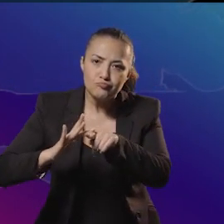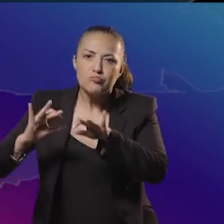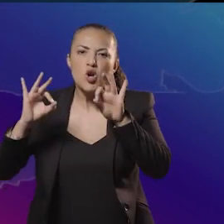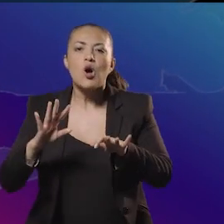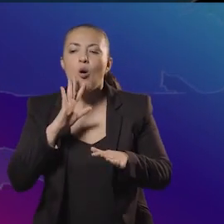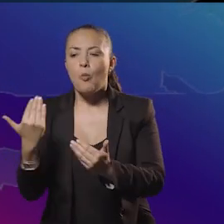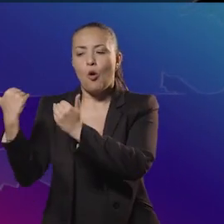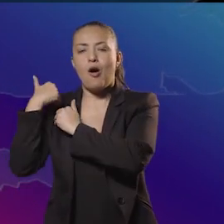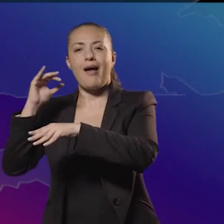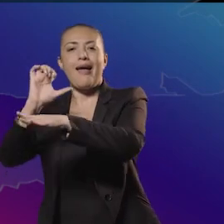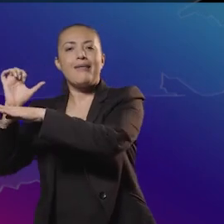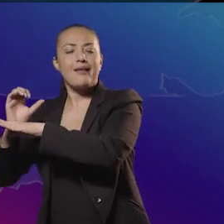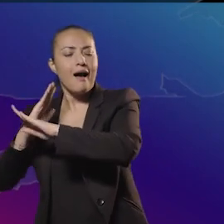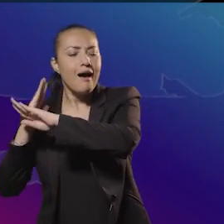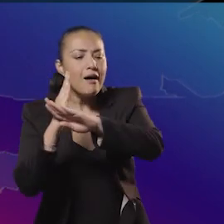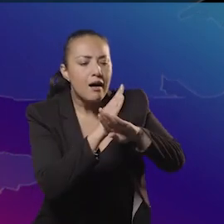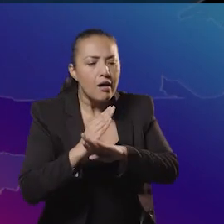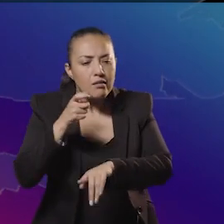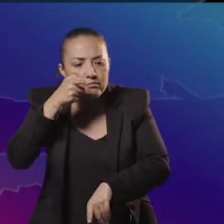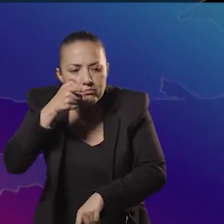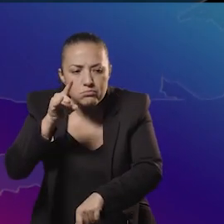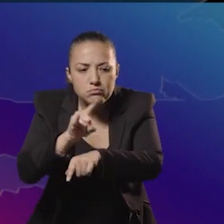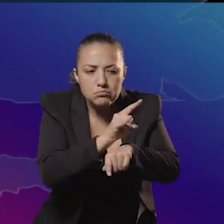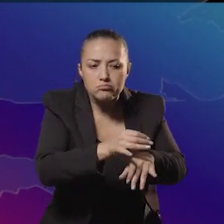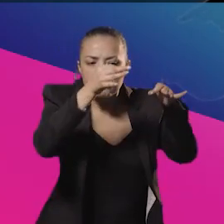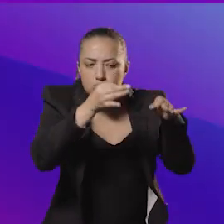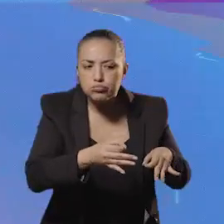entes de control que verifiquen y garanticen su cumplimiento.